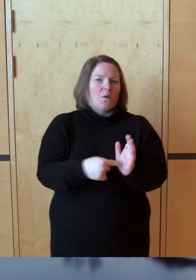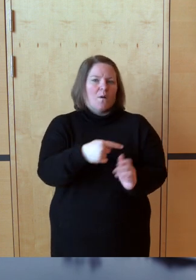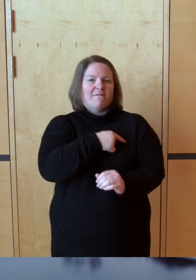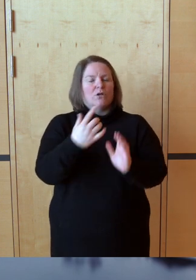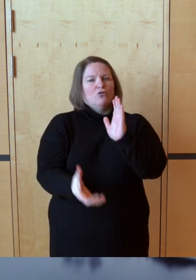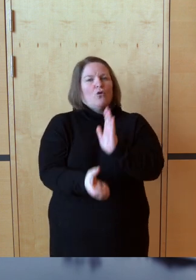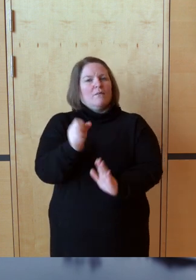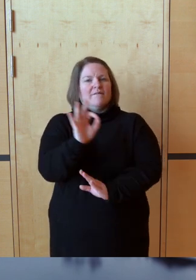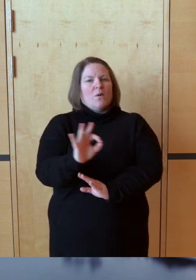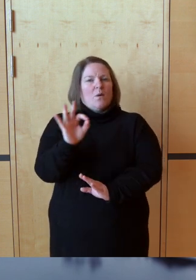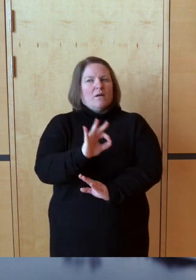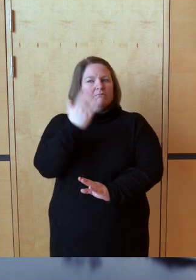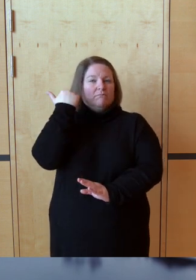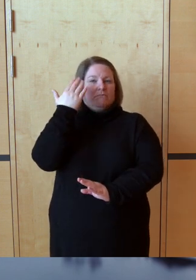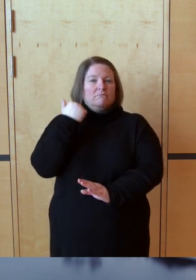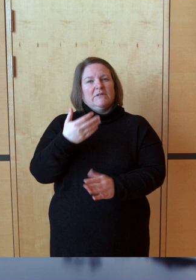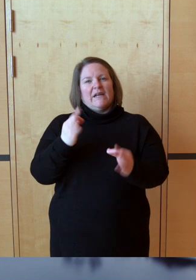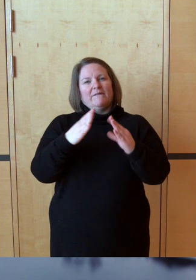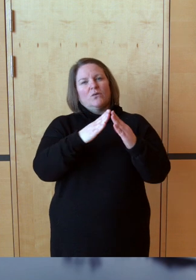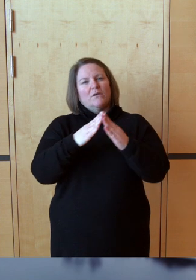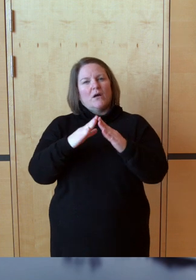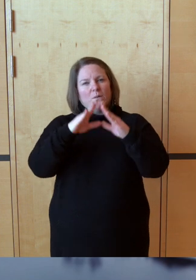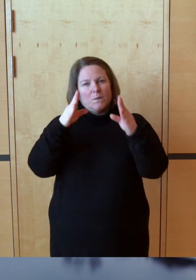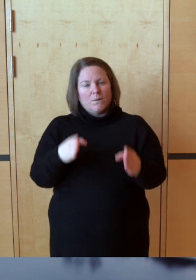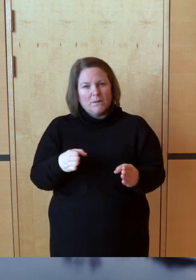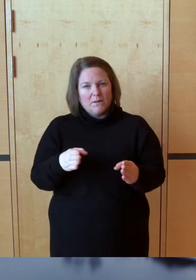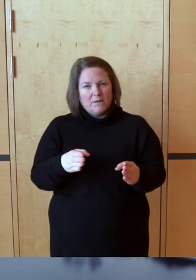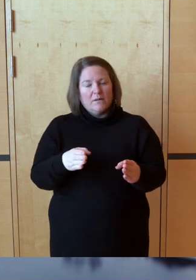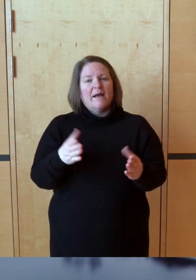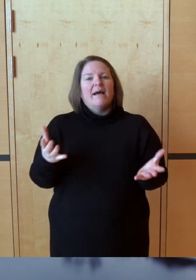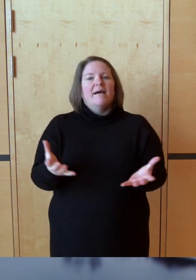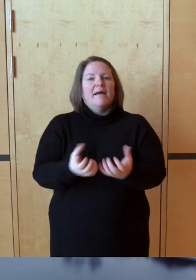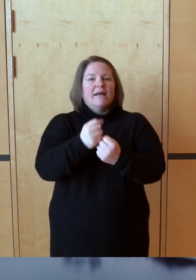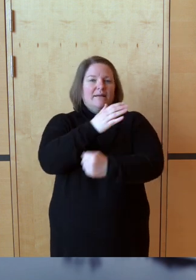Så att den frågan var aktuell Räddningstjänsten och Skelleftebuss